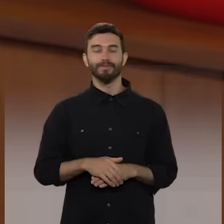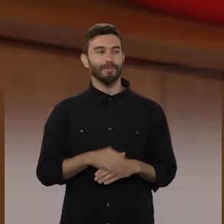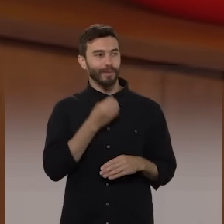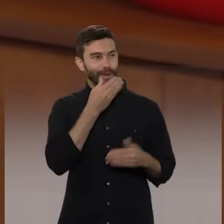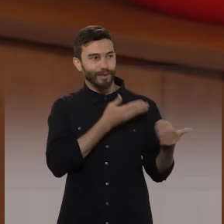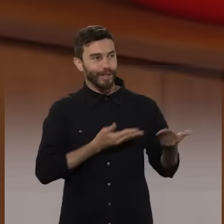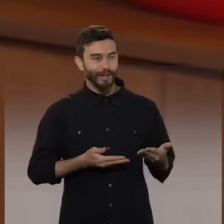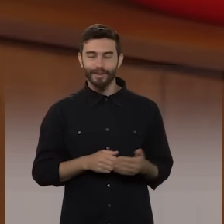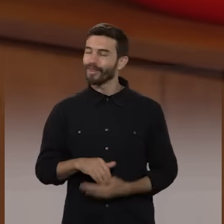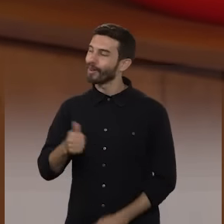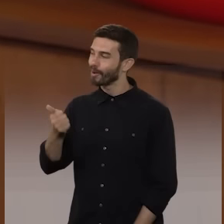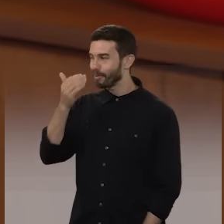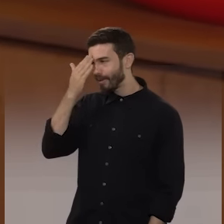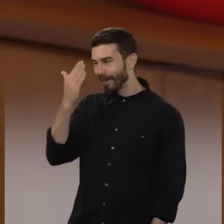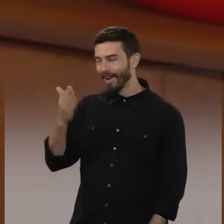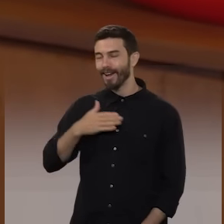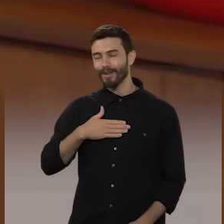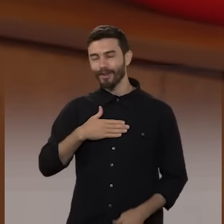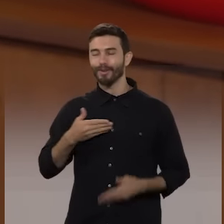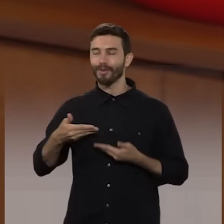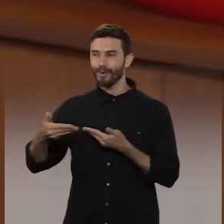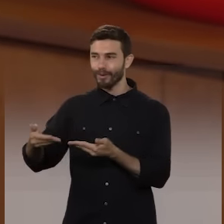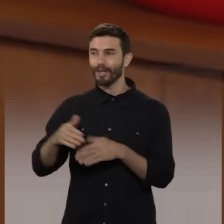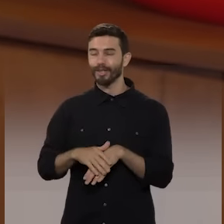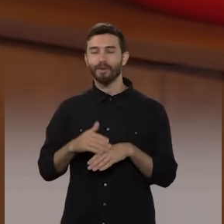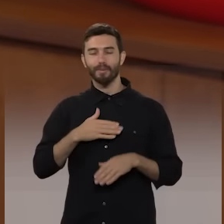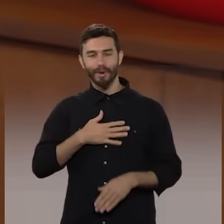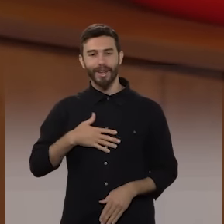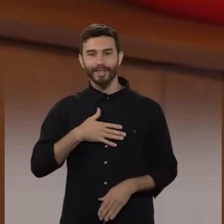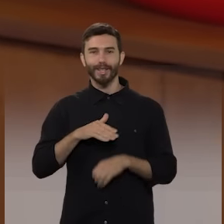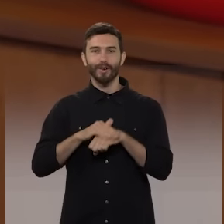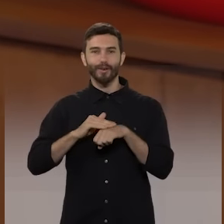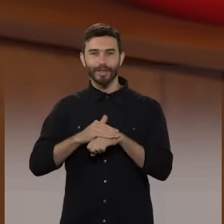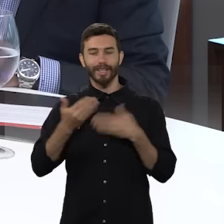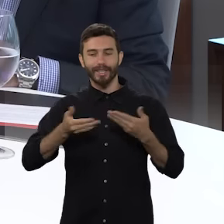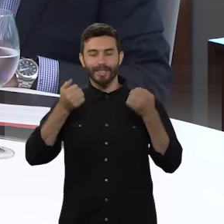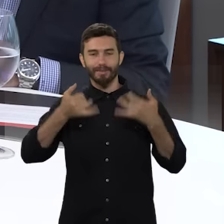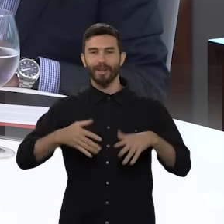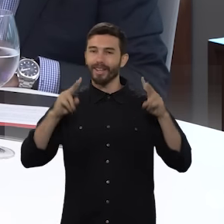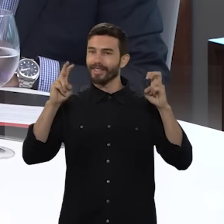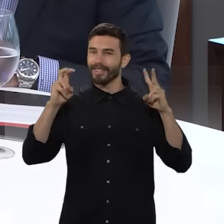Olá! Muito obrigado pelo convite, é um prazer estar aqui para conversar um pouco sobre a Alubar. Legal.